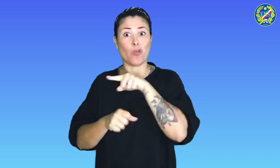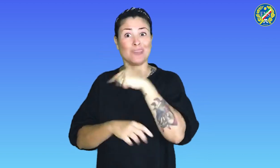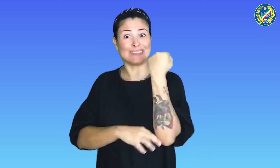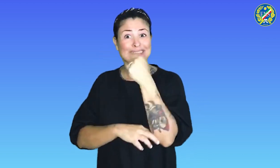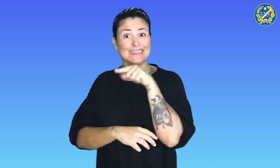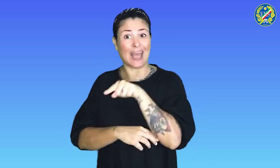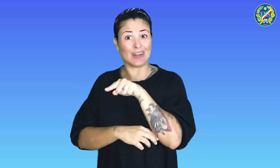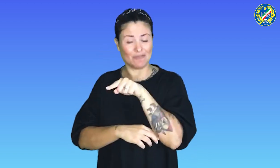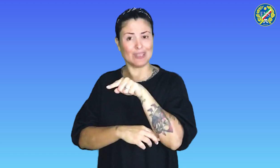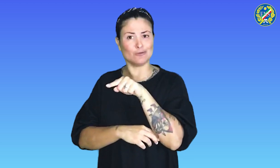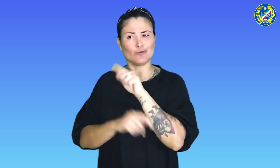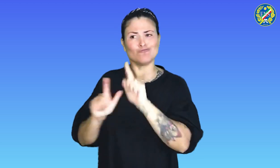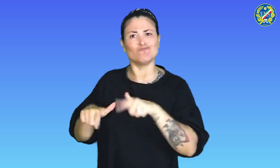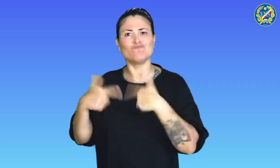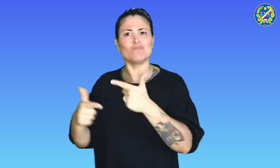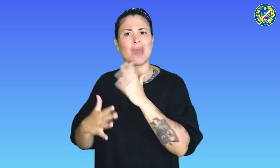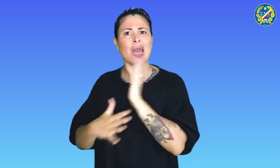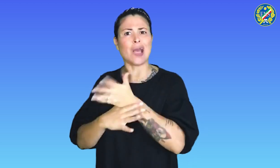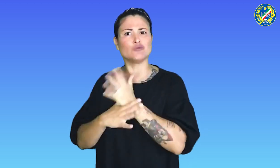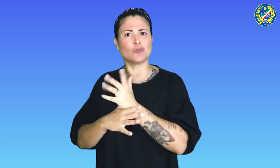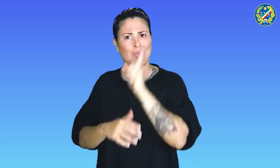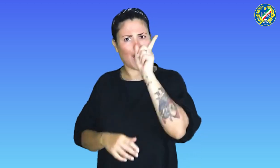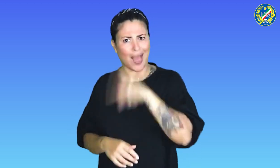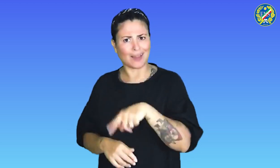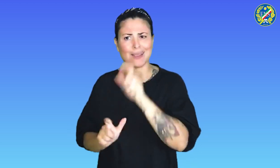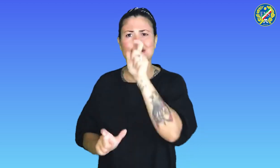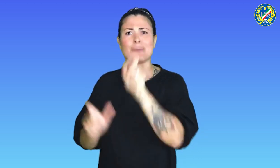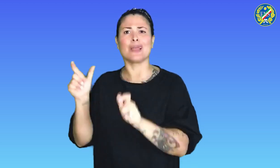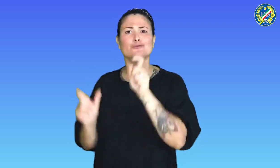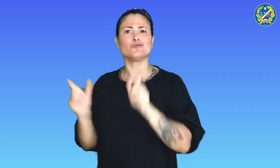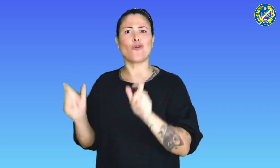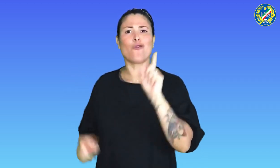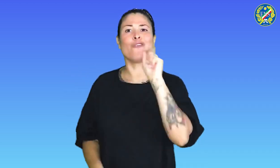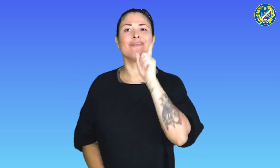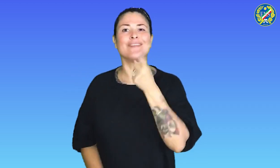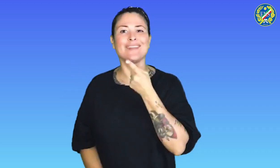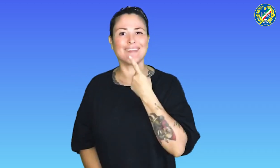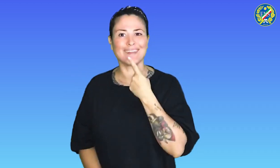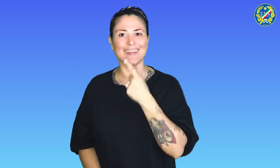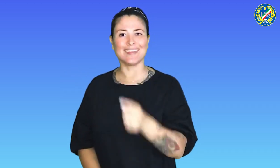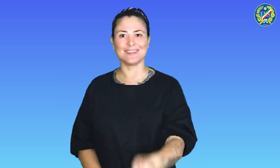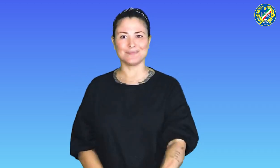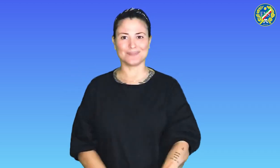per rendere accessibile questo servizio anche alle persone sorde.